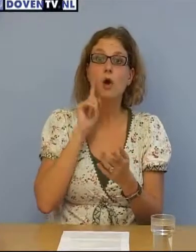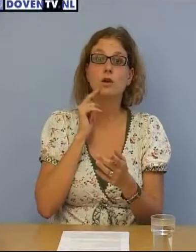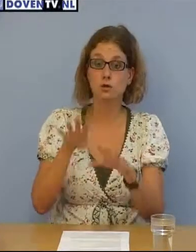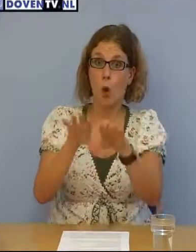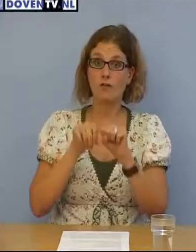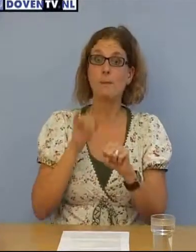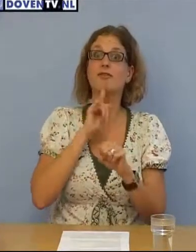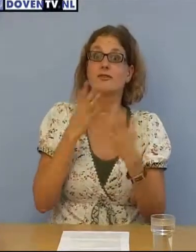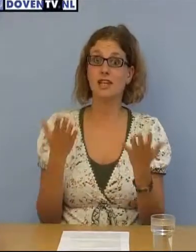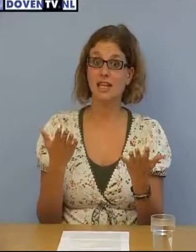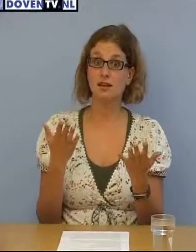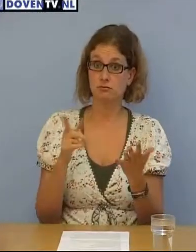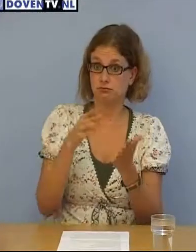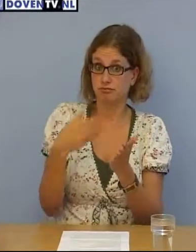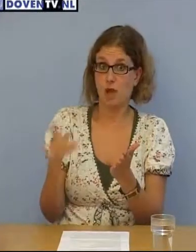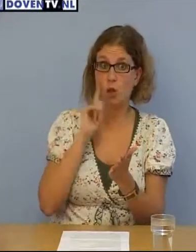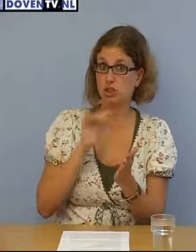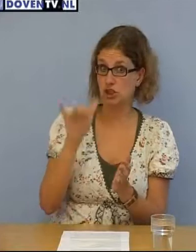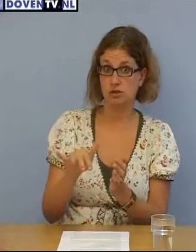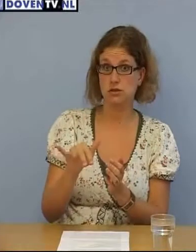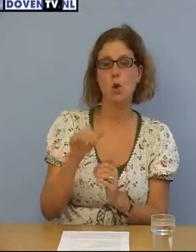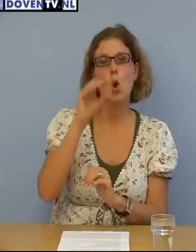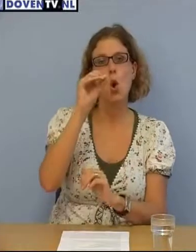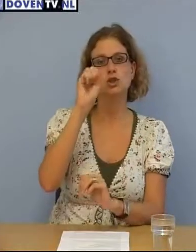Maar wie neemt het van de ouders over als zij wegvallen?